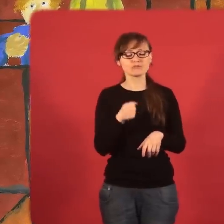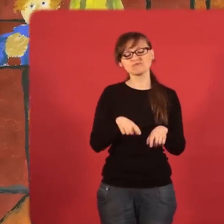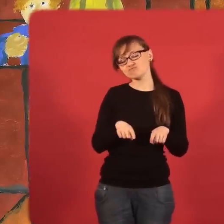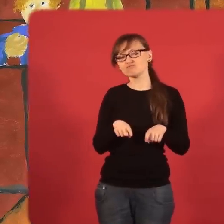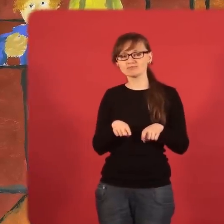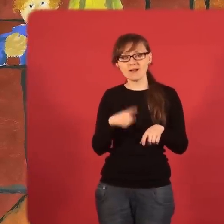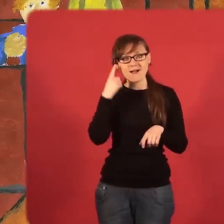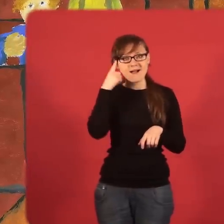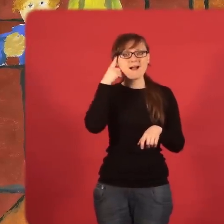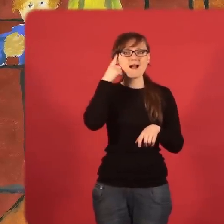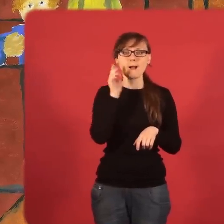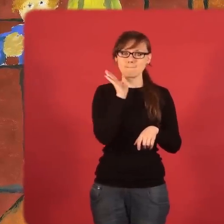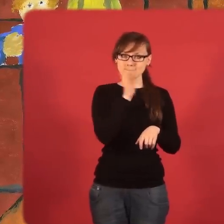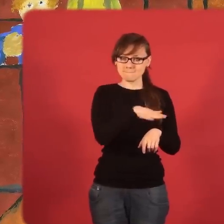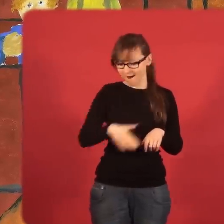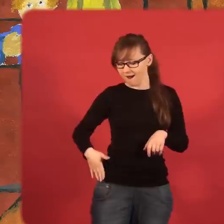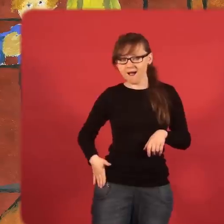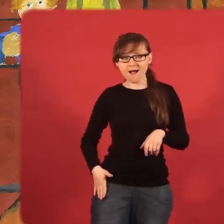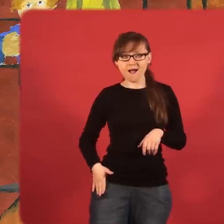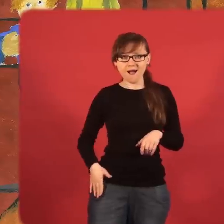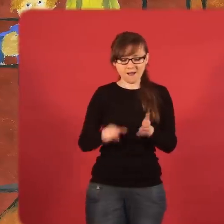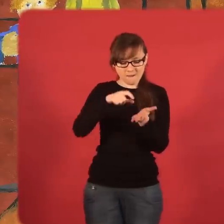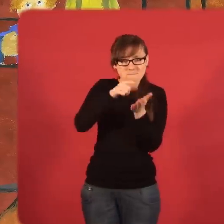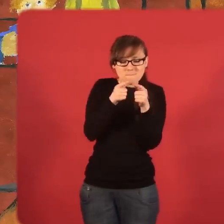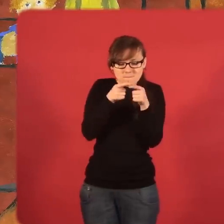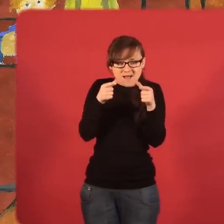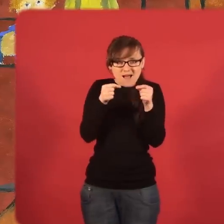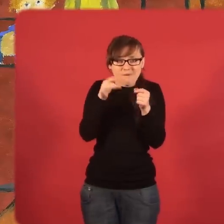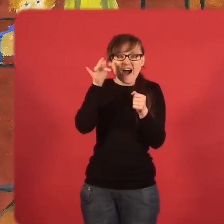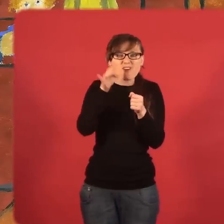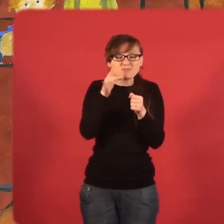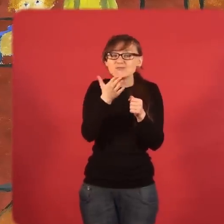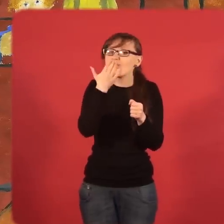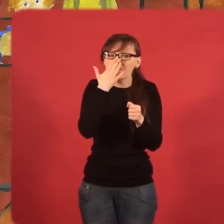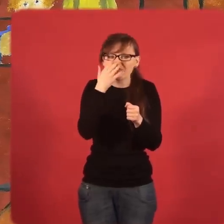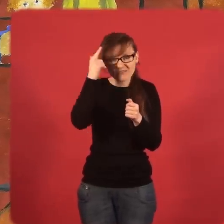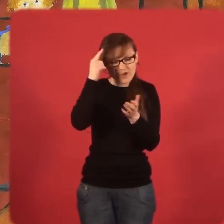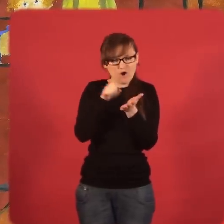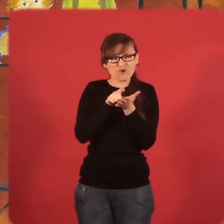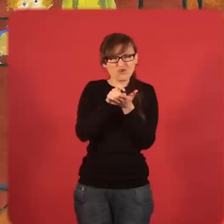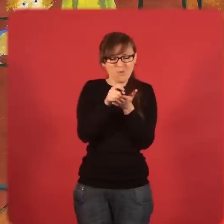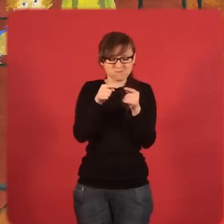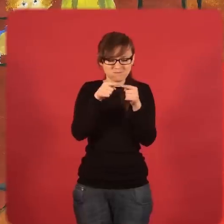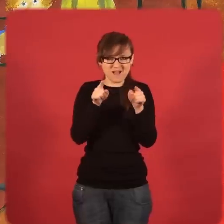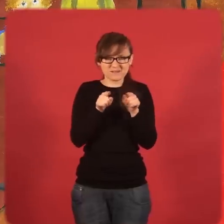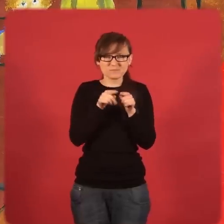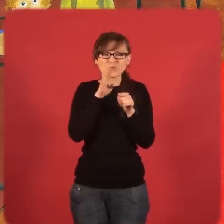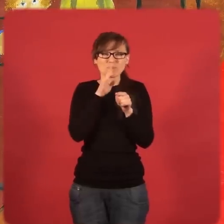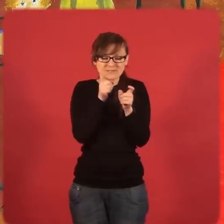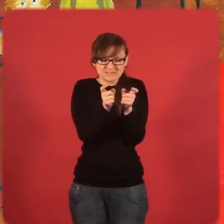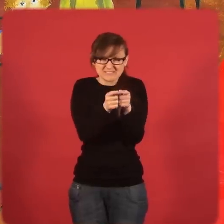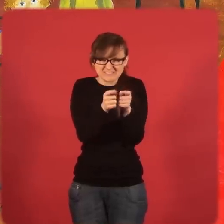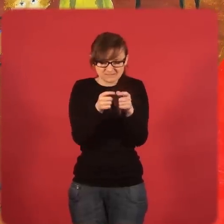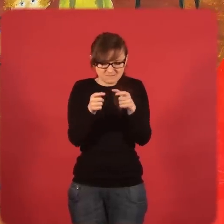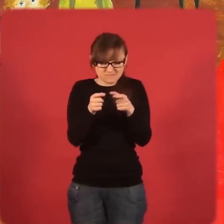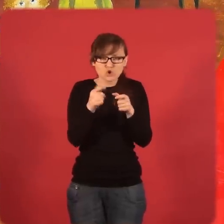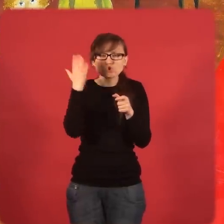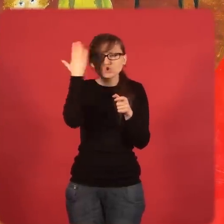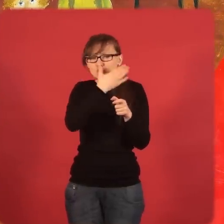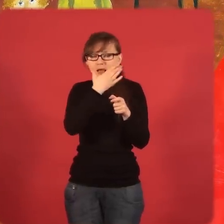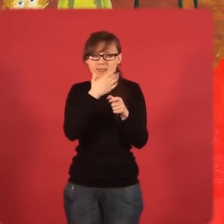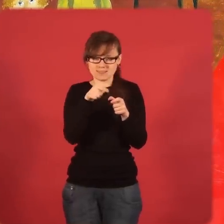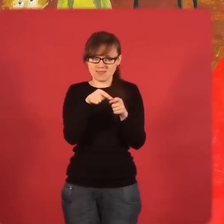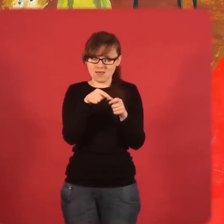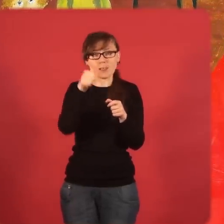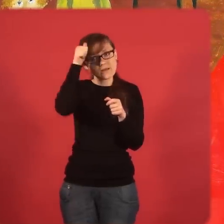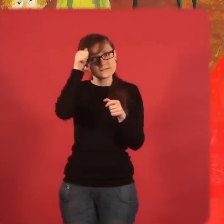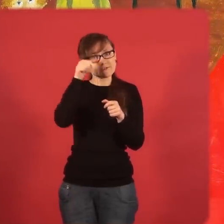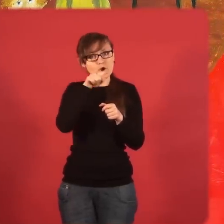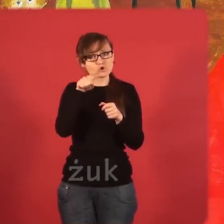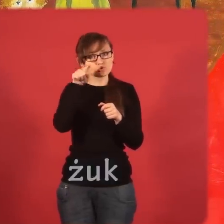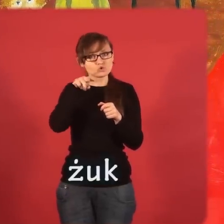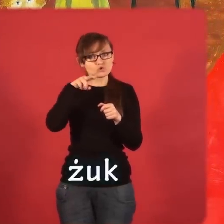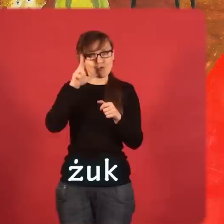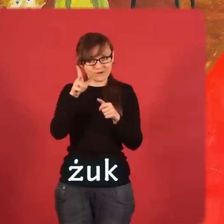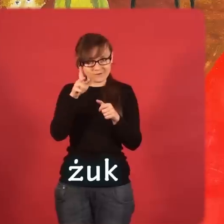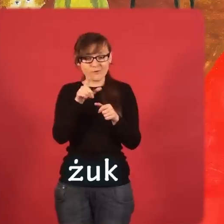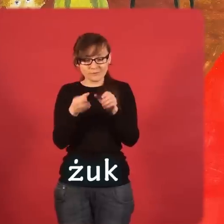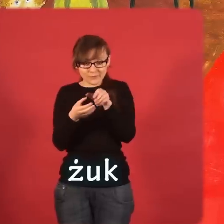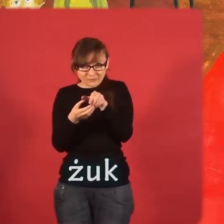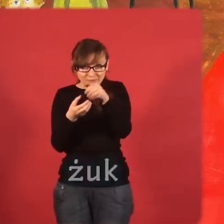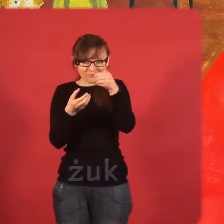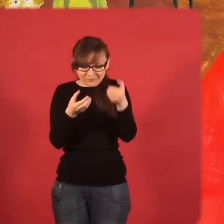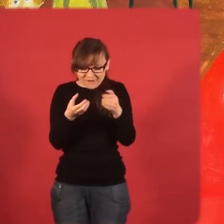Znowu wróciła nuda, Tomek przypomniał sobie o swoim skarbie. Wyciągnął małe pudełeczko, w którym schował dużego, czarnego żuka ze wspaniałymi szczypcami. Nazwał go „szczypawą".